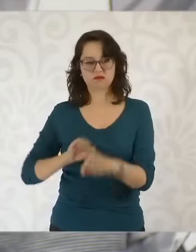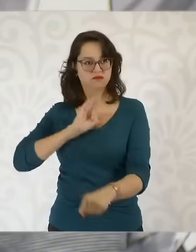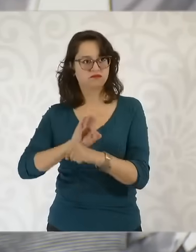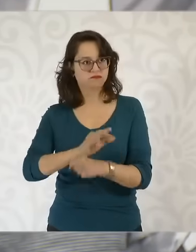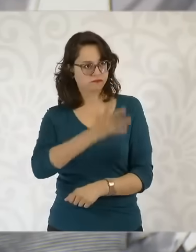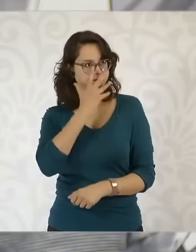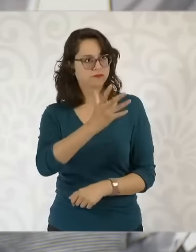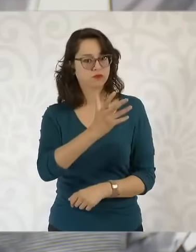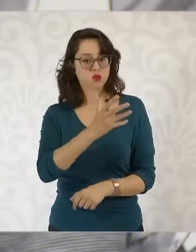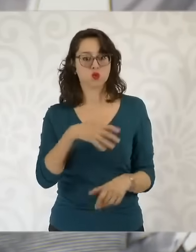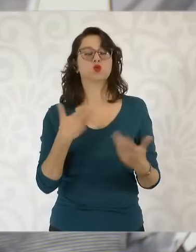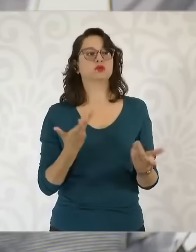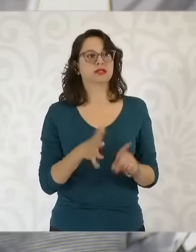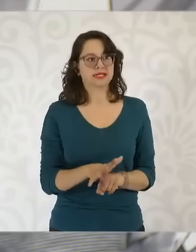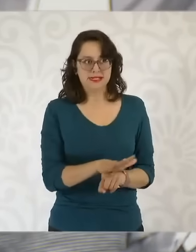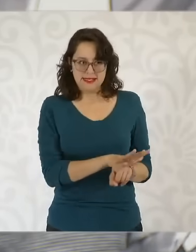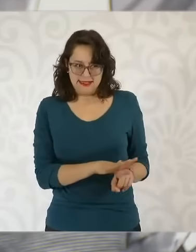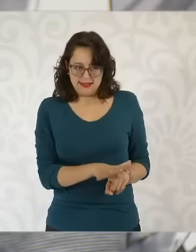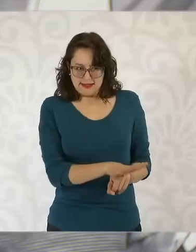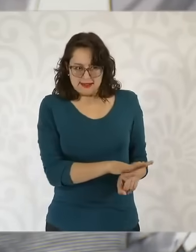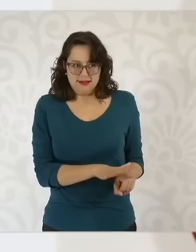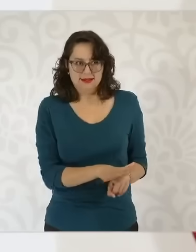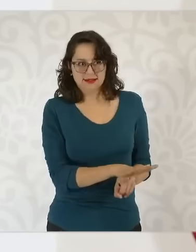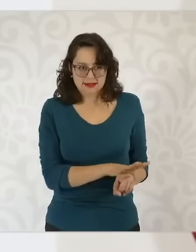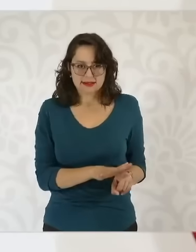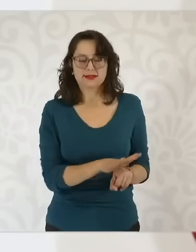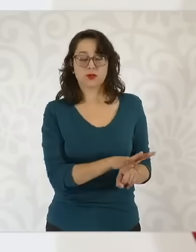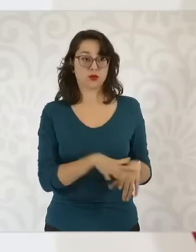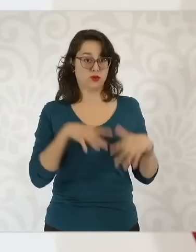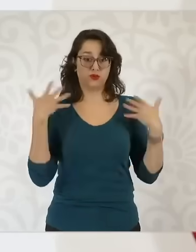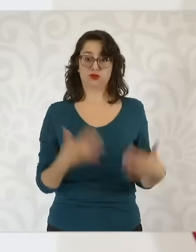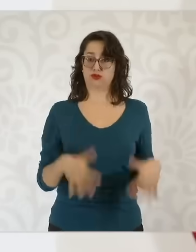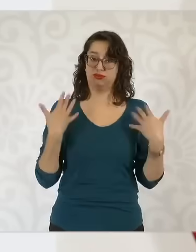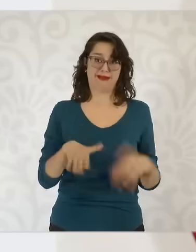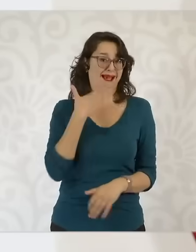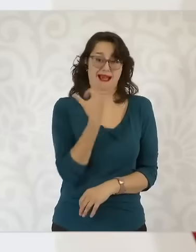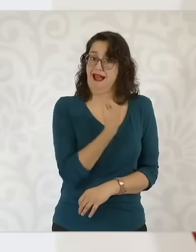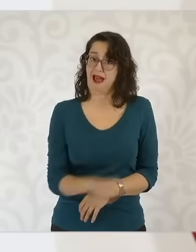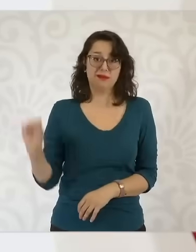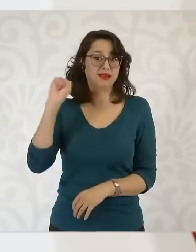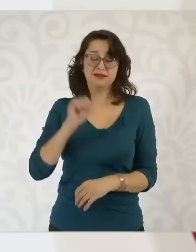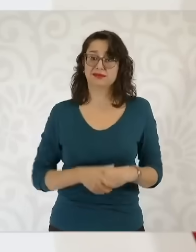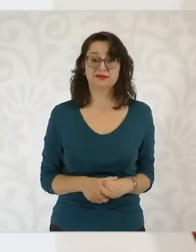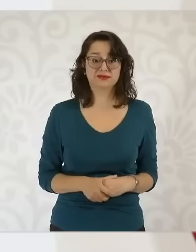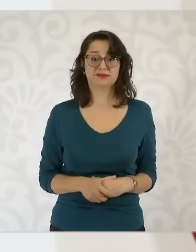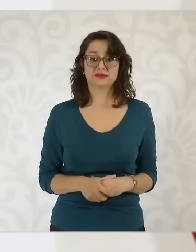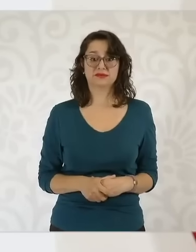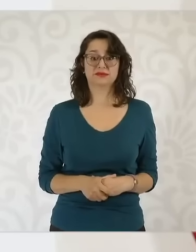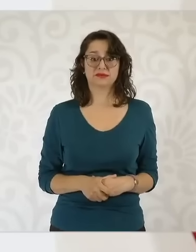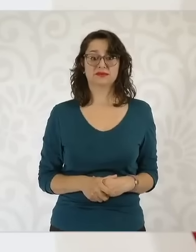su capacidad para convencer al presidente Trump, pues es muy grande,